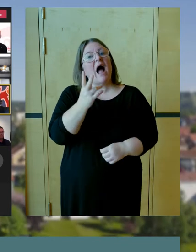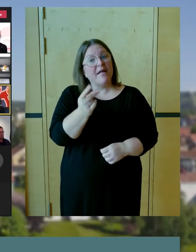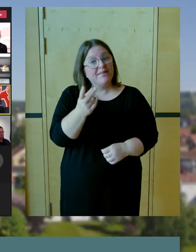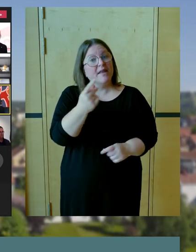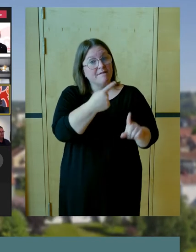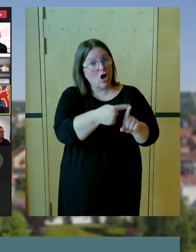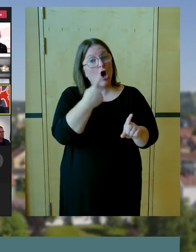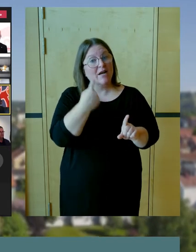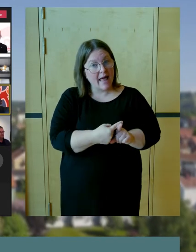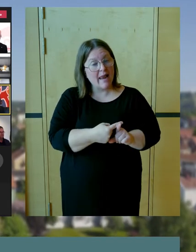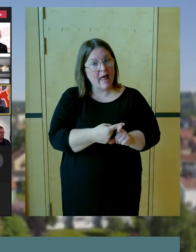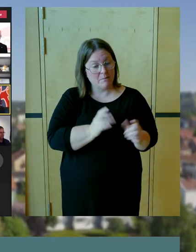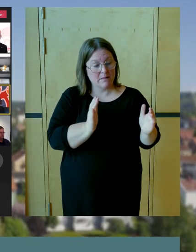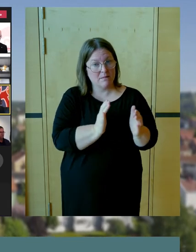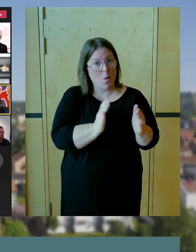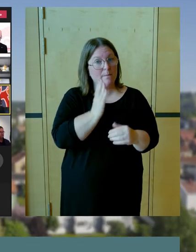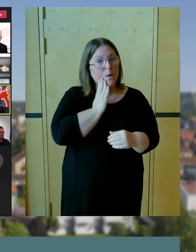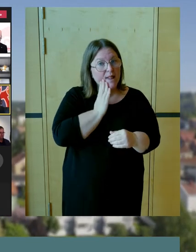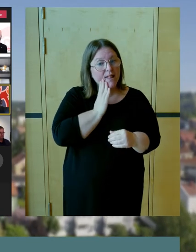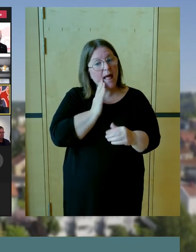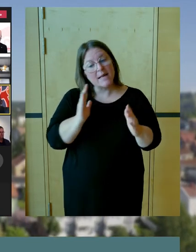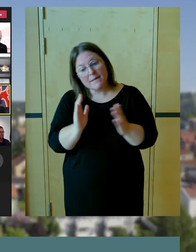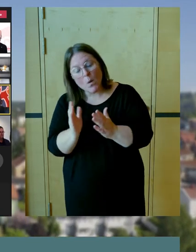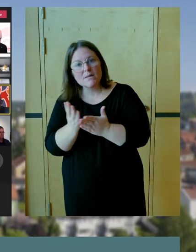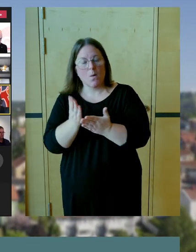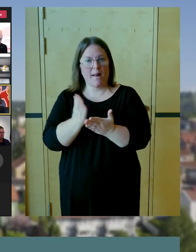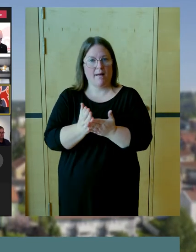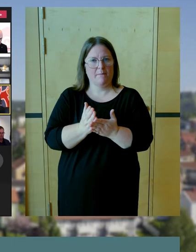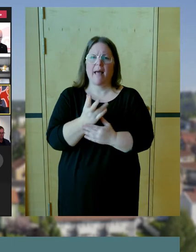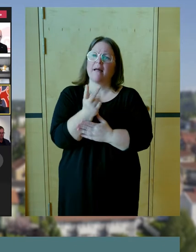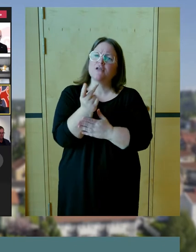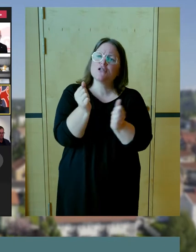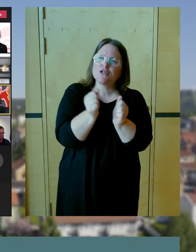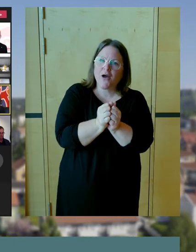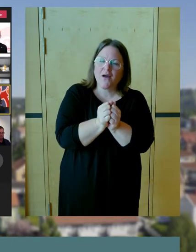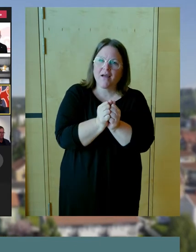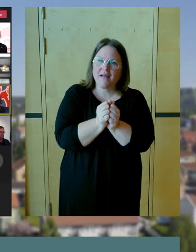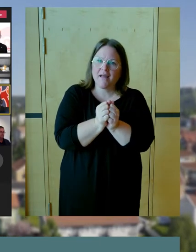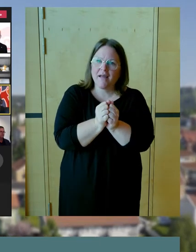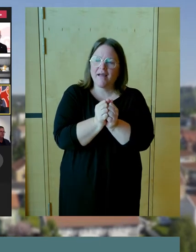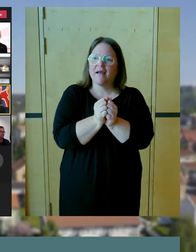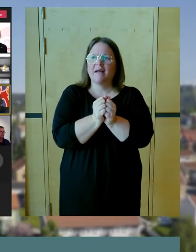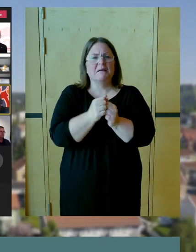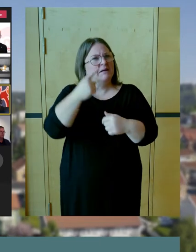Med små boenden om små skolor men det är ju en annan sak och jag tänker att här är ju inte det här är Våran